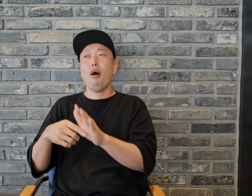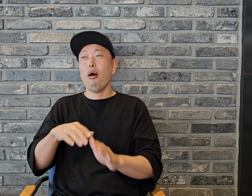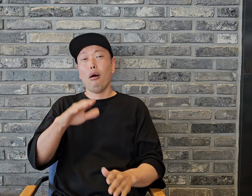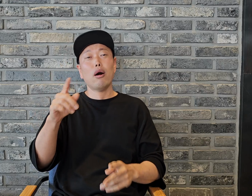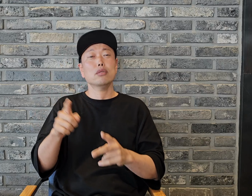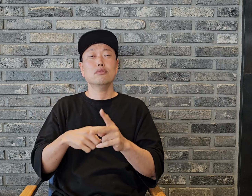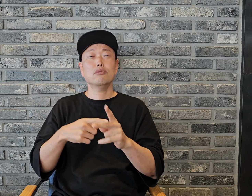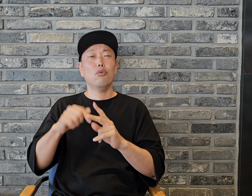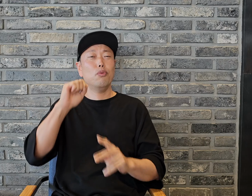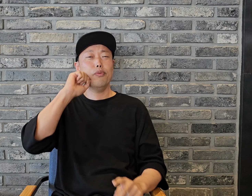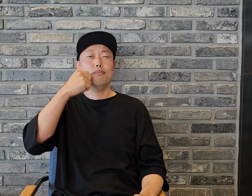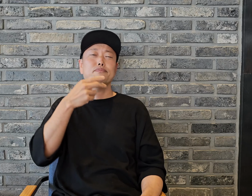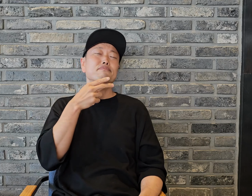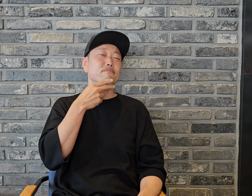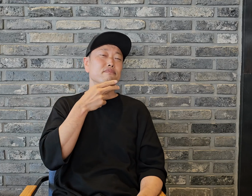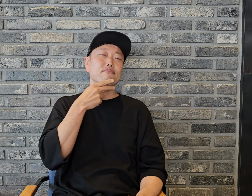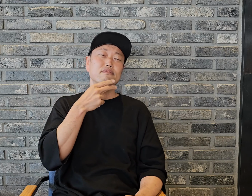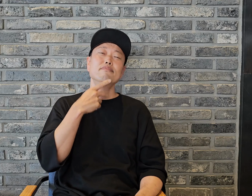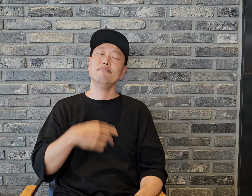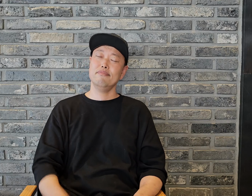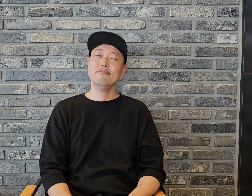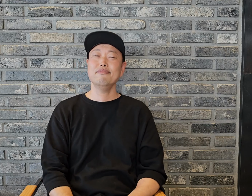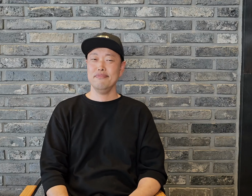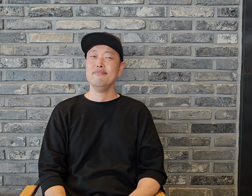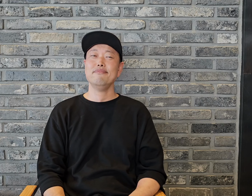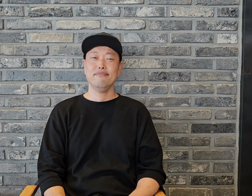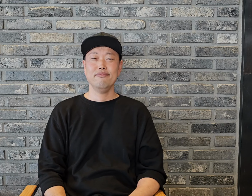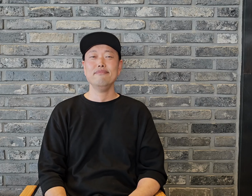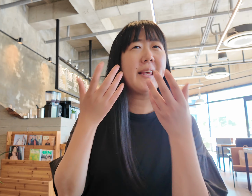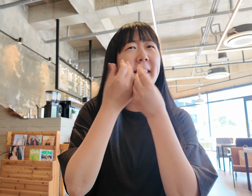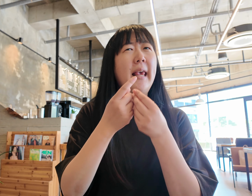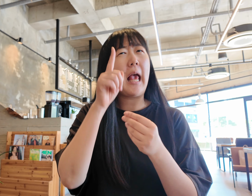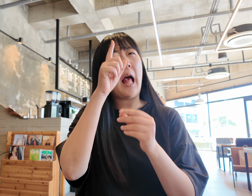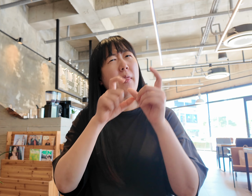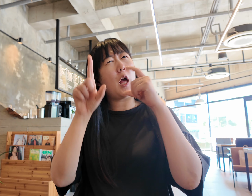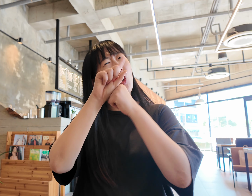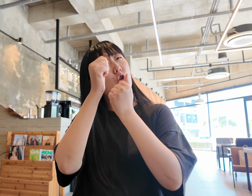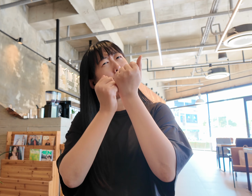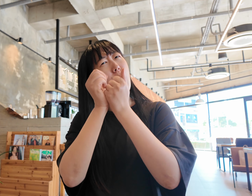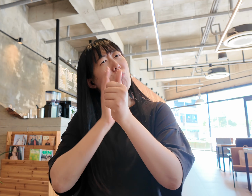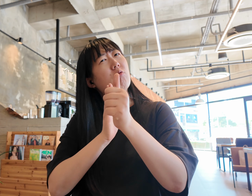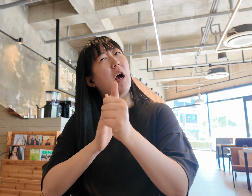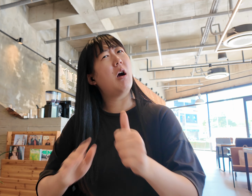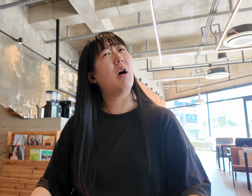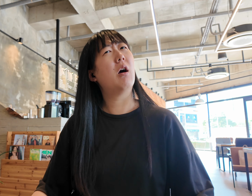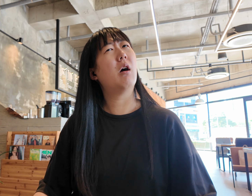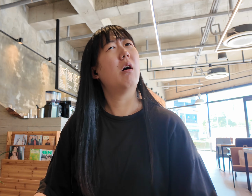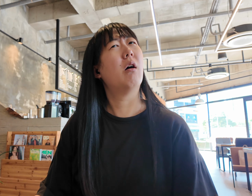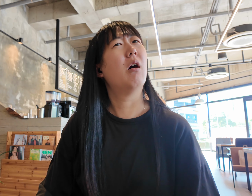no hay dificultad para entenderlo todo. Por favor explique con solo un ejemplo más.